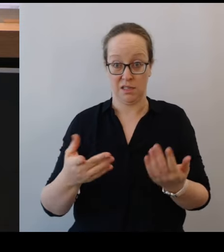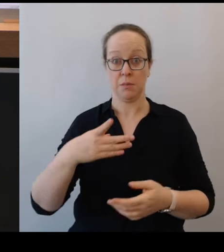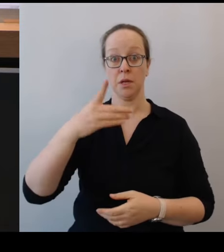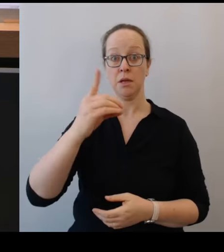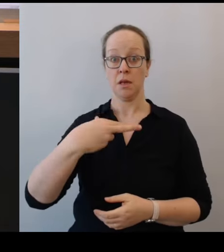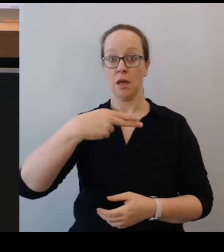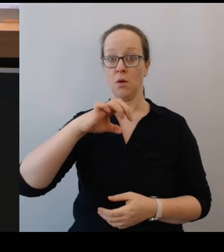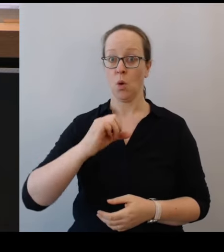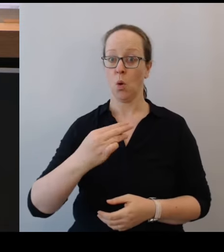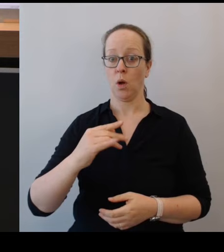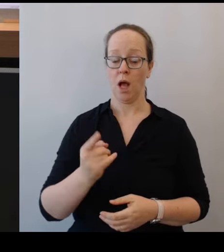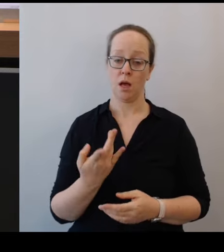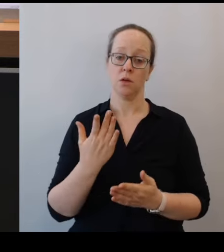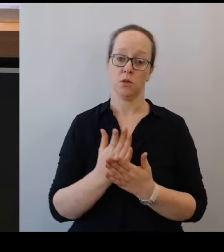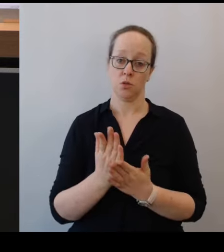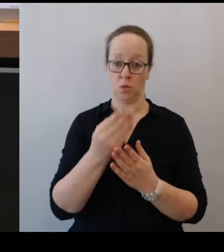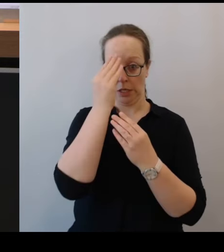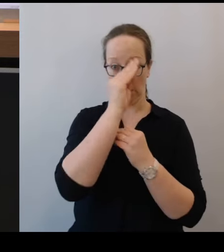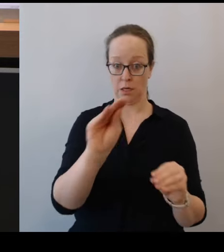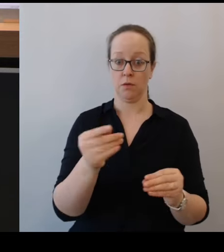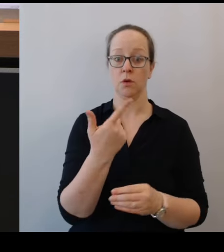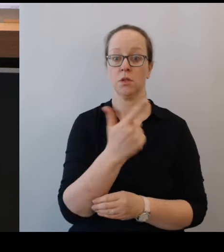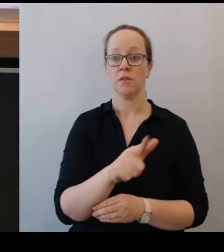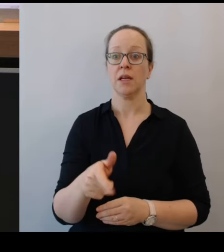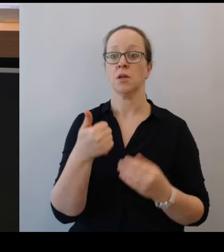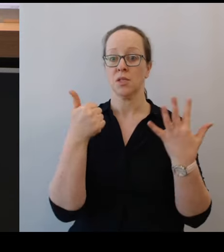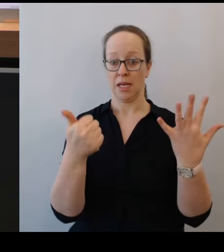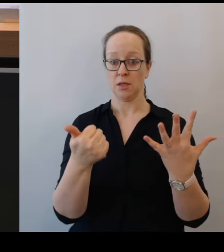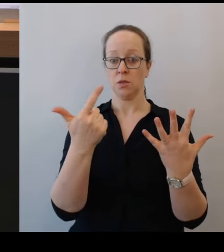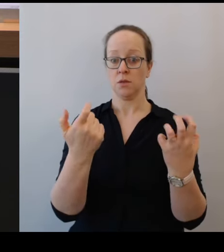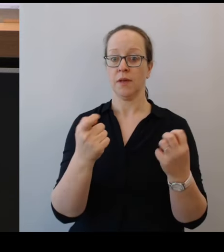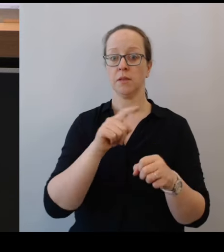sind", nämlich, sofern sie unter diese Klausel fallen.